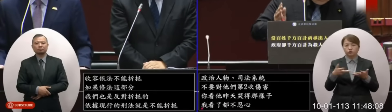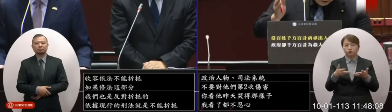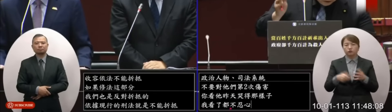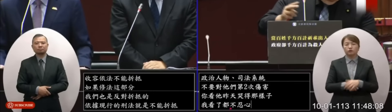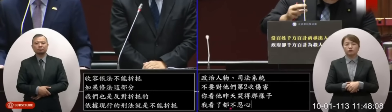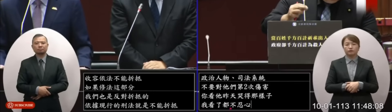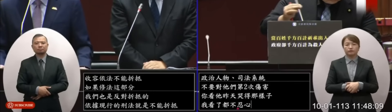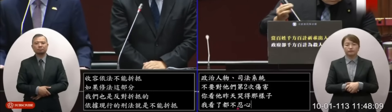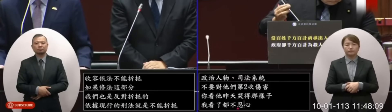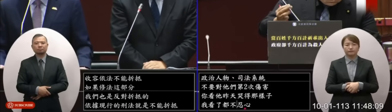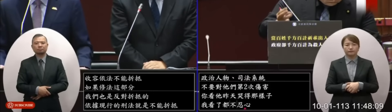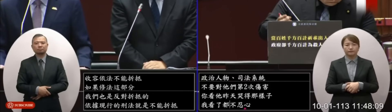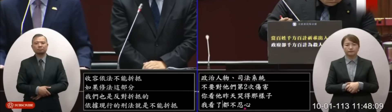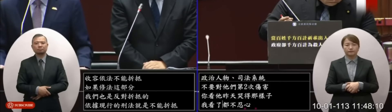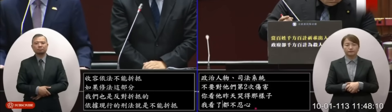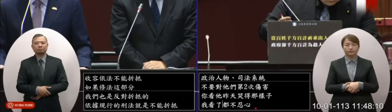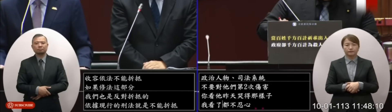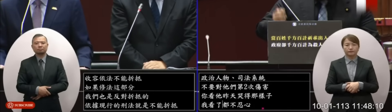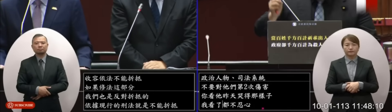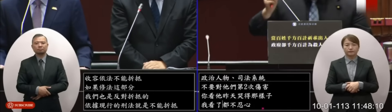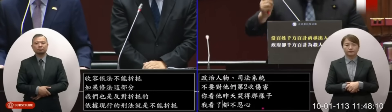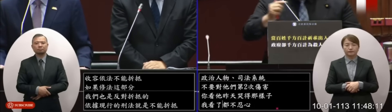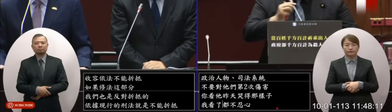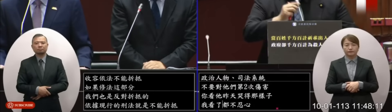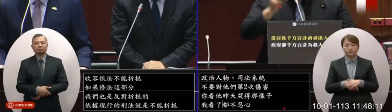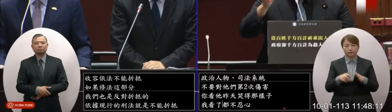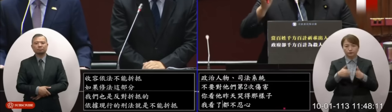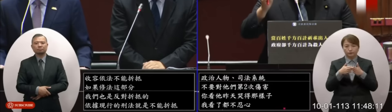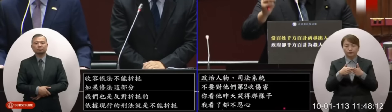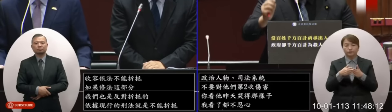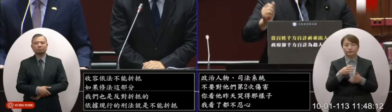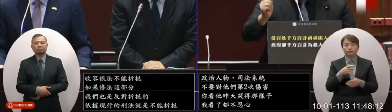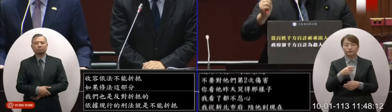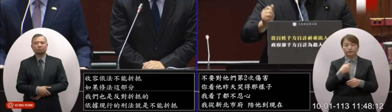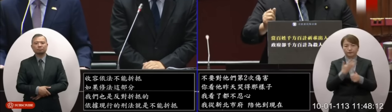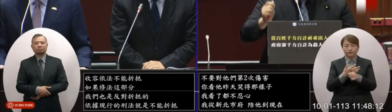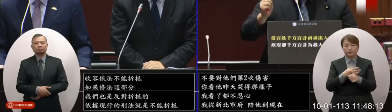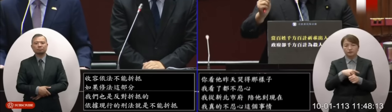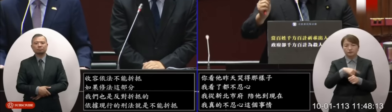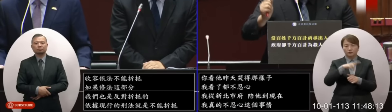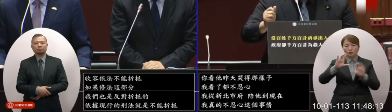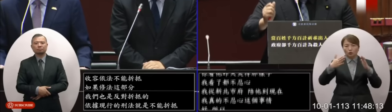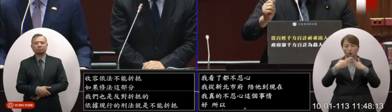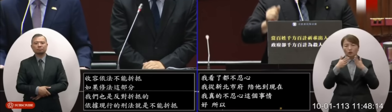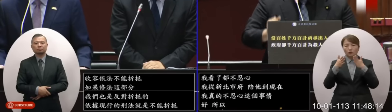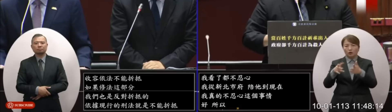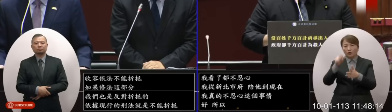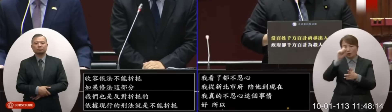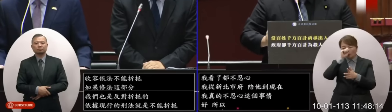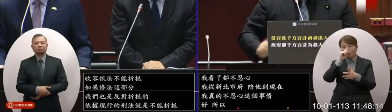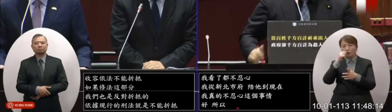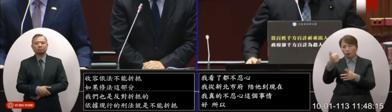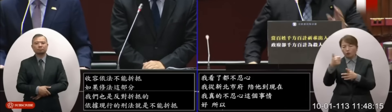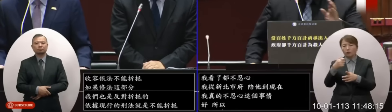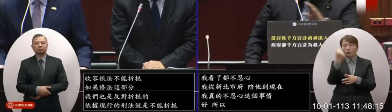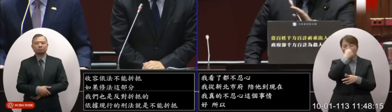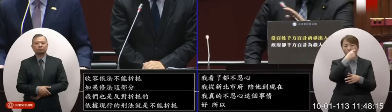(哽咽) 我們一定要讓這個國家對好人更好 對壞人更壞